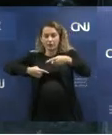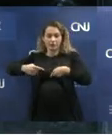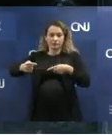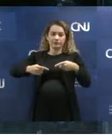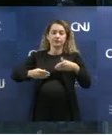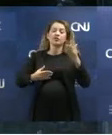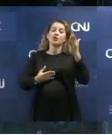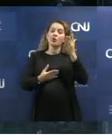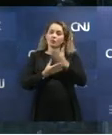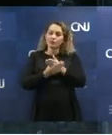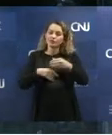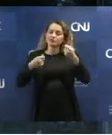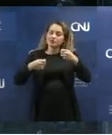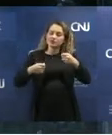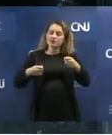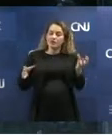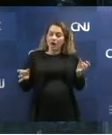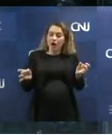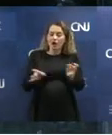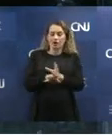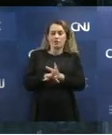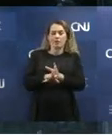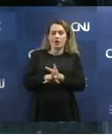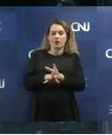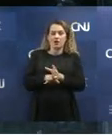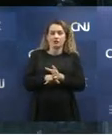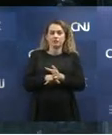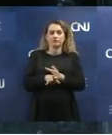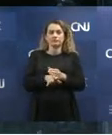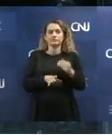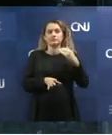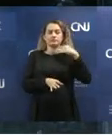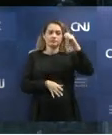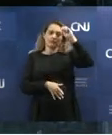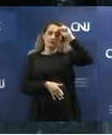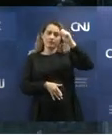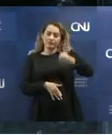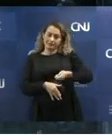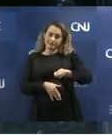concluso. A magistrada, caso era a magistrada com quem, anos